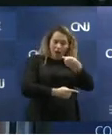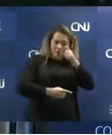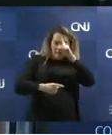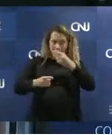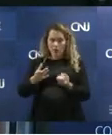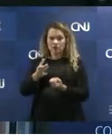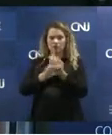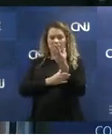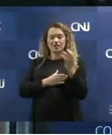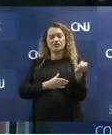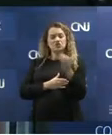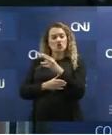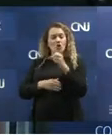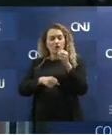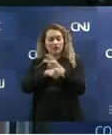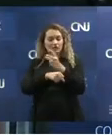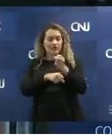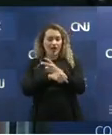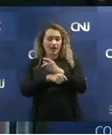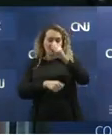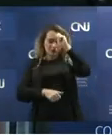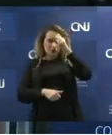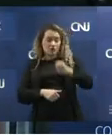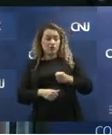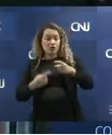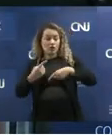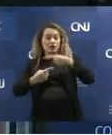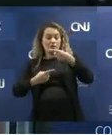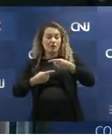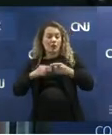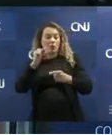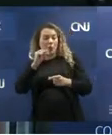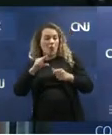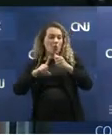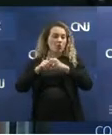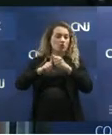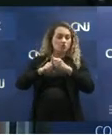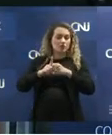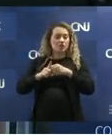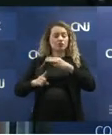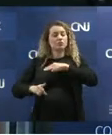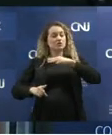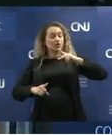E, daqui a pouco, em poucos meses, tanto o Ministério Público quanto o quinto constitucional da advocacia